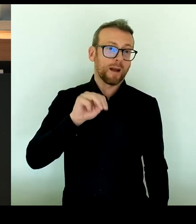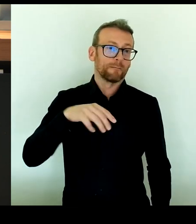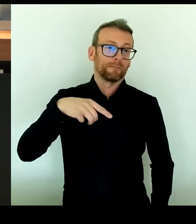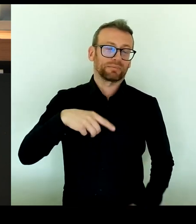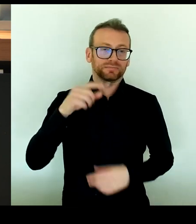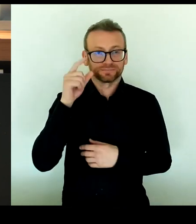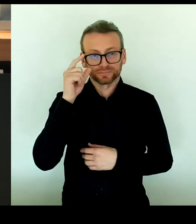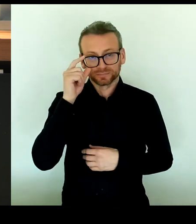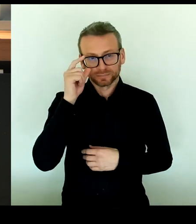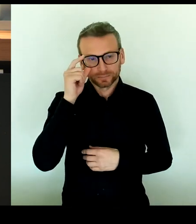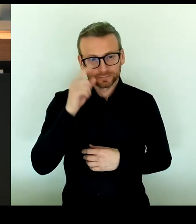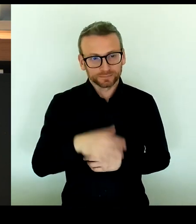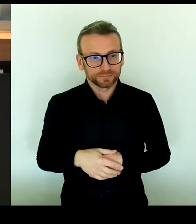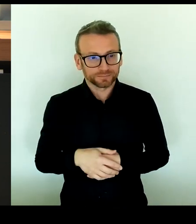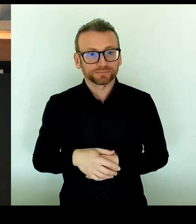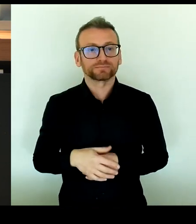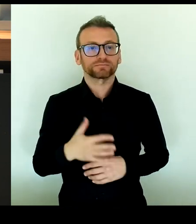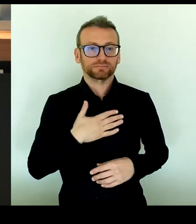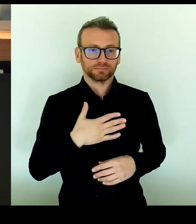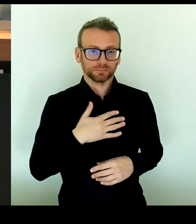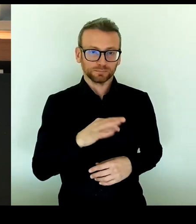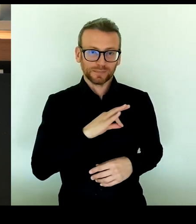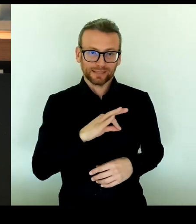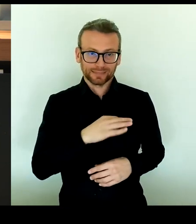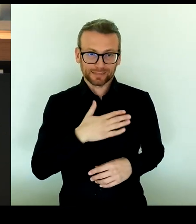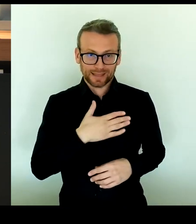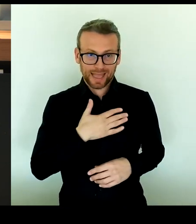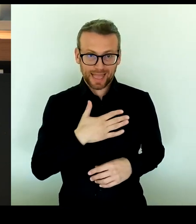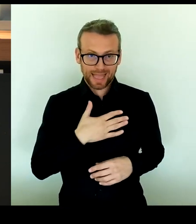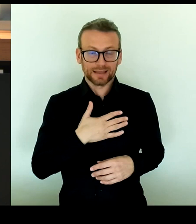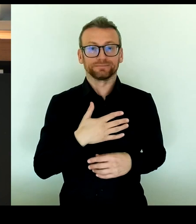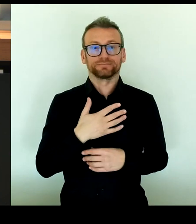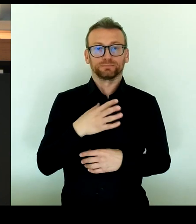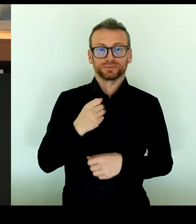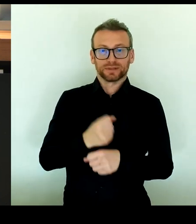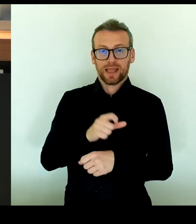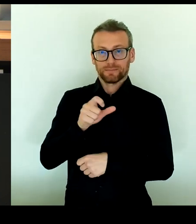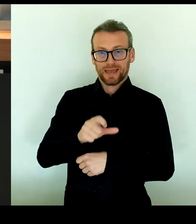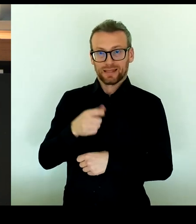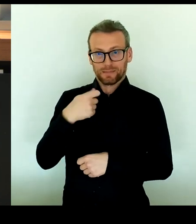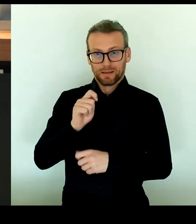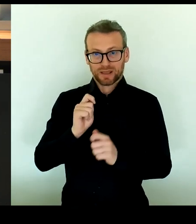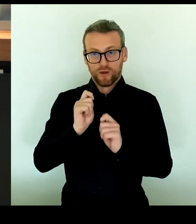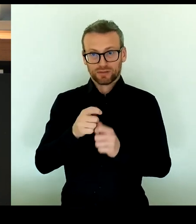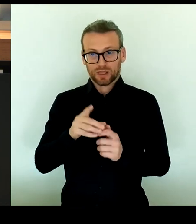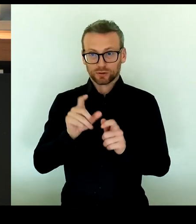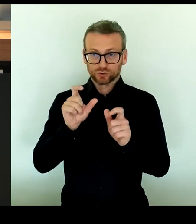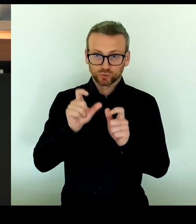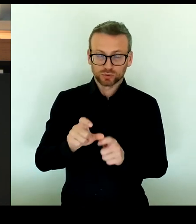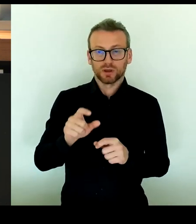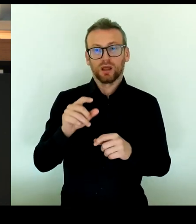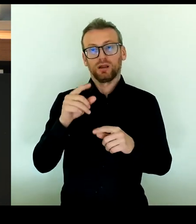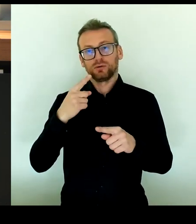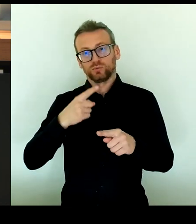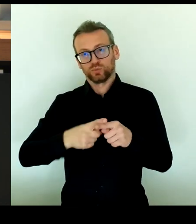Die FDP hat sich die Mühe gemacht, auch zwei Mal der letzte und in dieser Legislatur eigene Vorschläge zu. Von der CDU habe ich im Ausschuss noch nichts erlebt